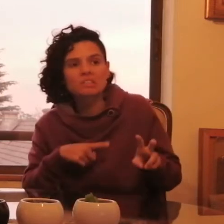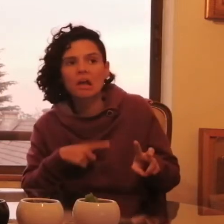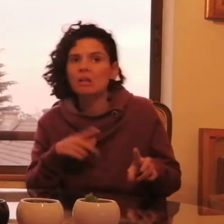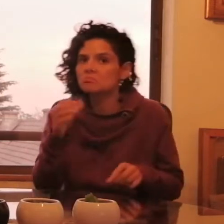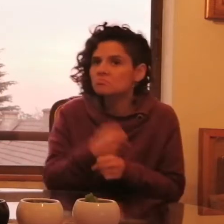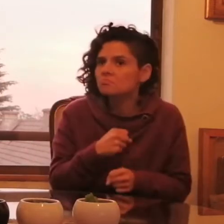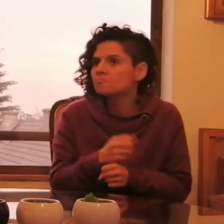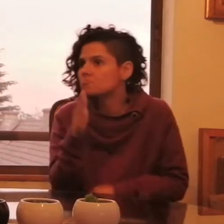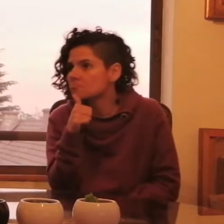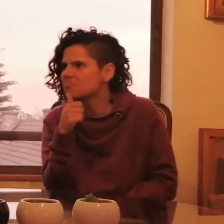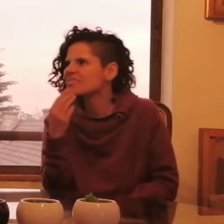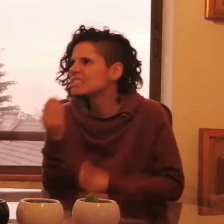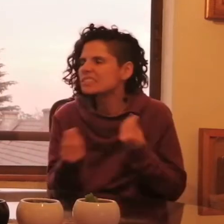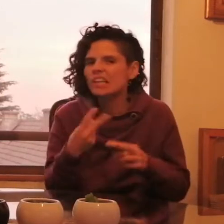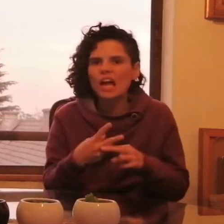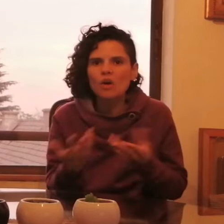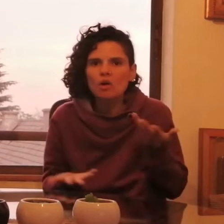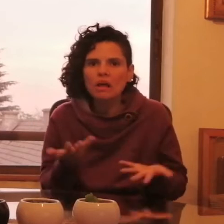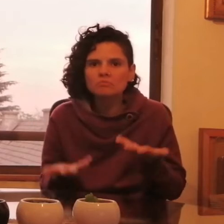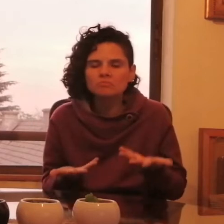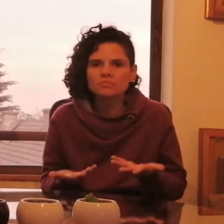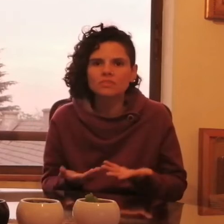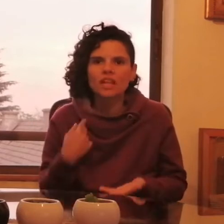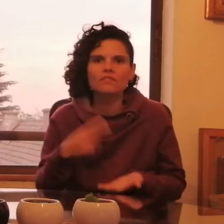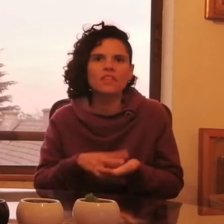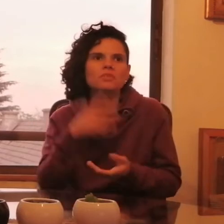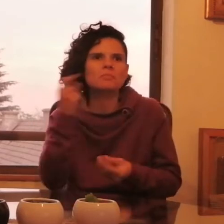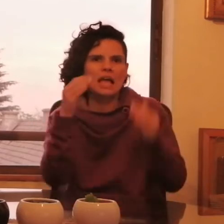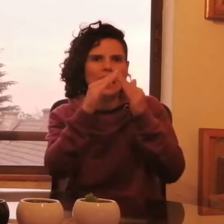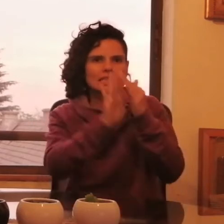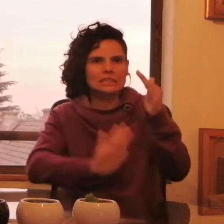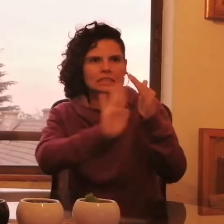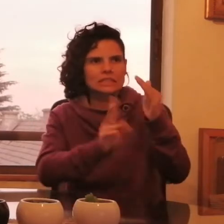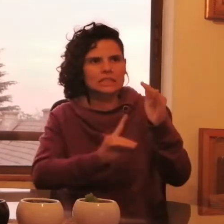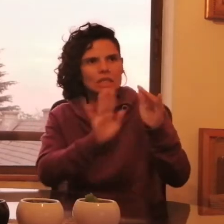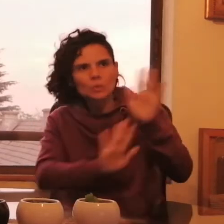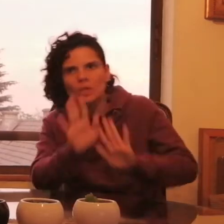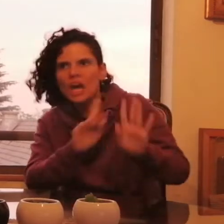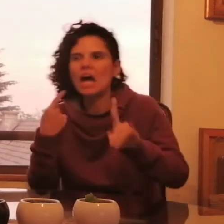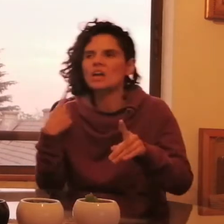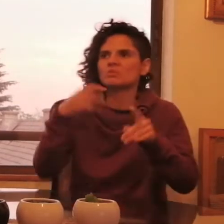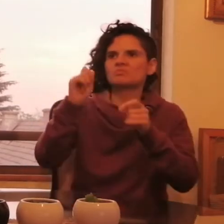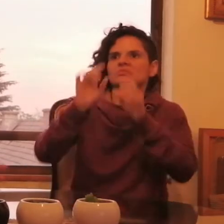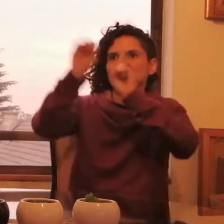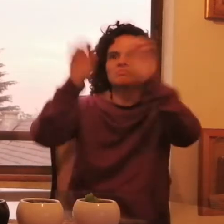hago entremedio porque la verdad como yo decoradora de hogar o mantención de casa soy mala, mala, mala y cocinar eso